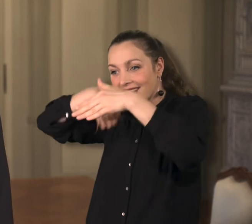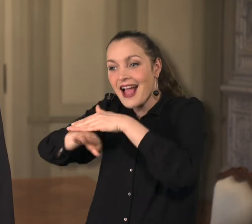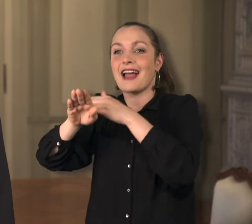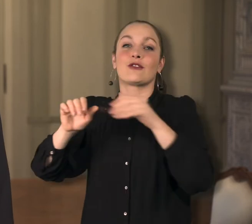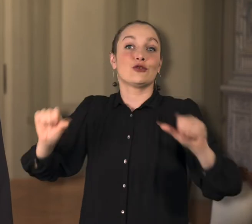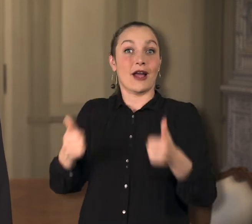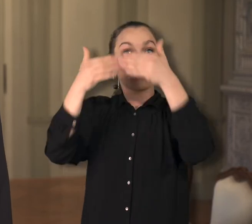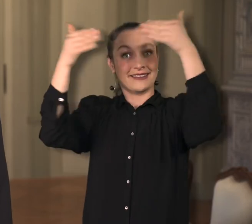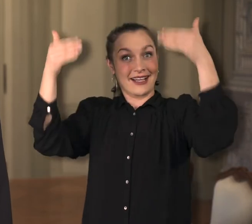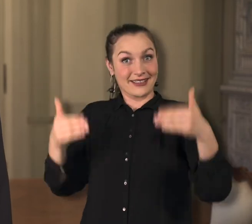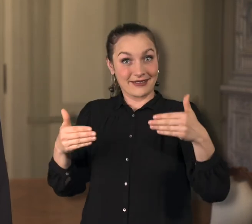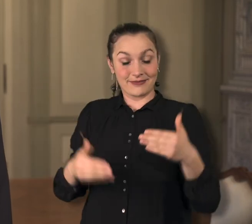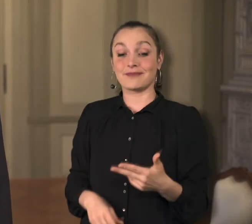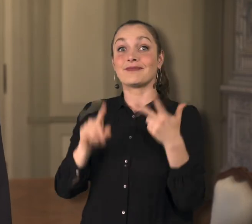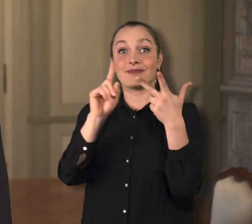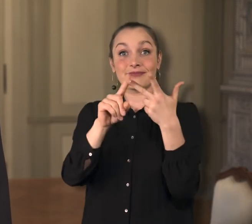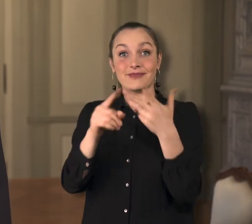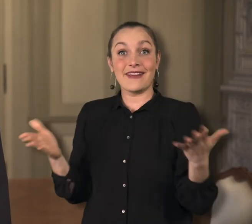Aktuelle Nachrichten sind auf der Startseite.